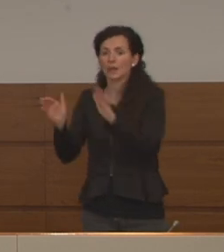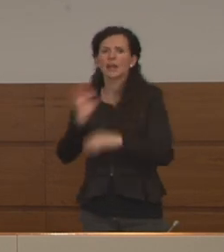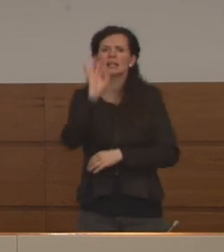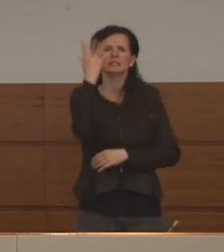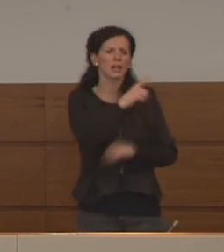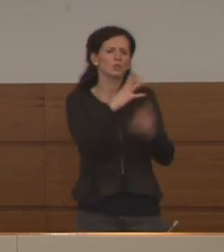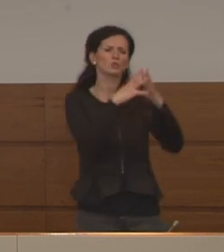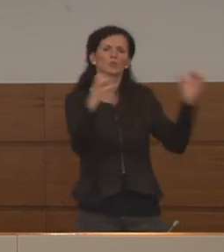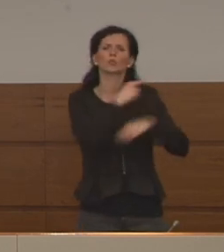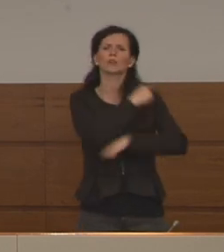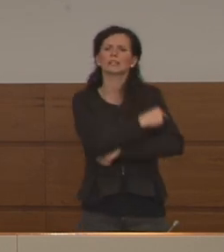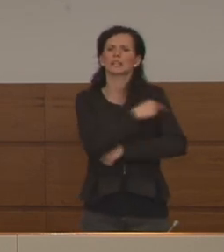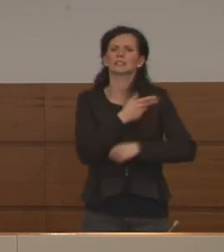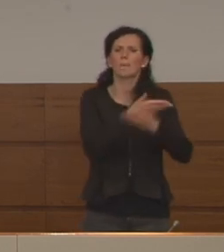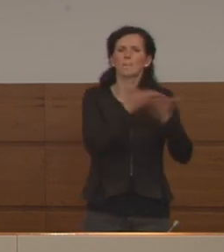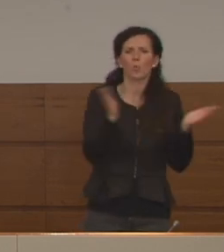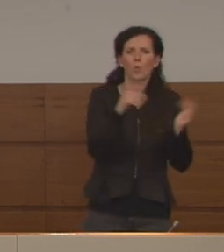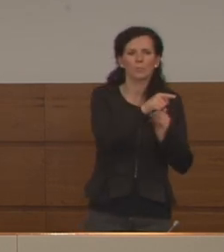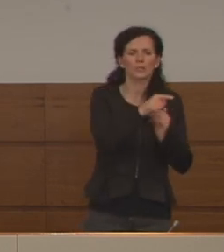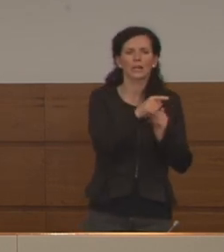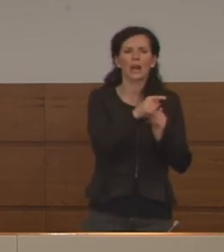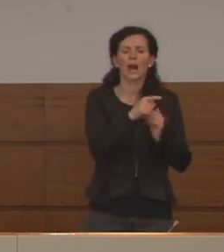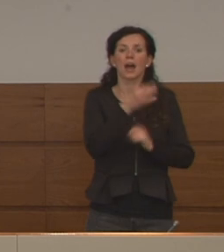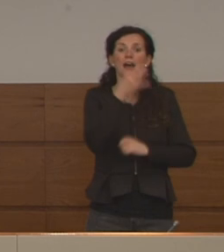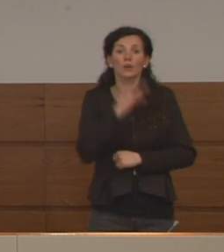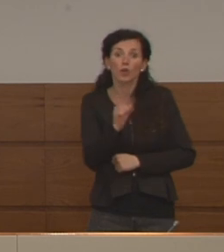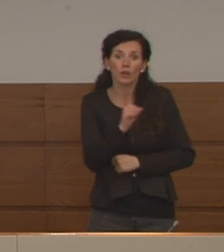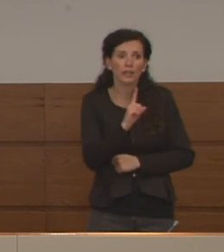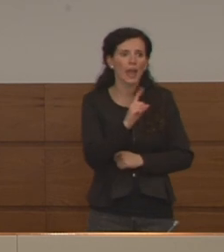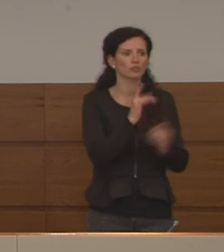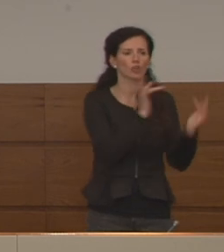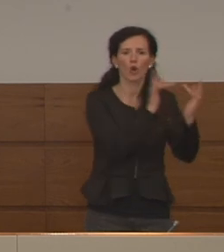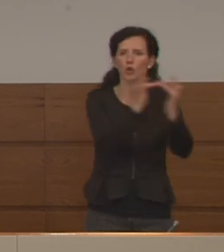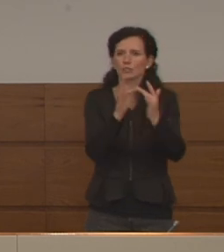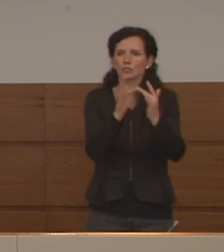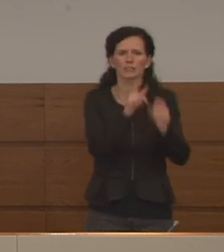in grado di tracciare i contatti subito, che è in grado di portare diagnostica